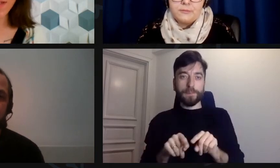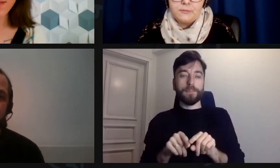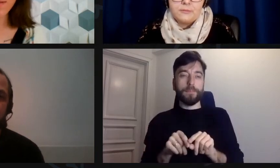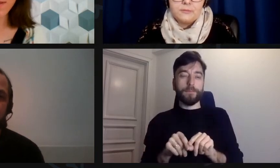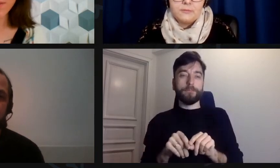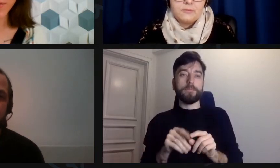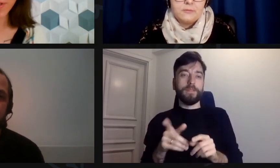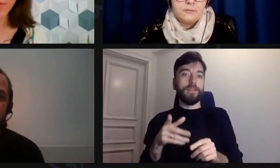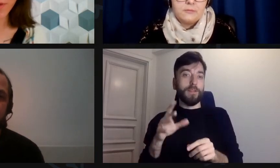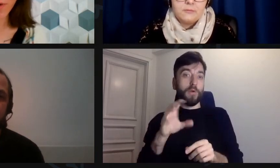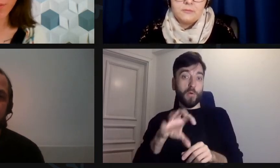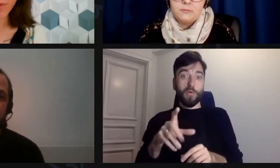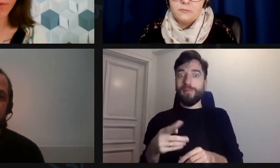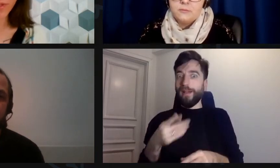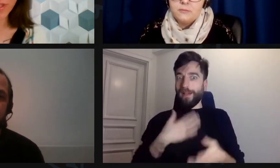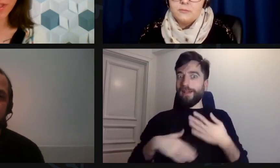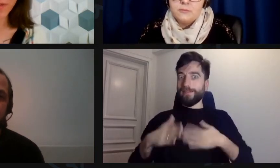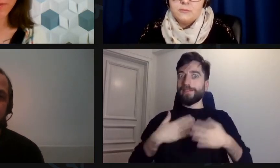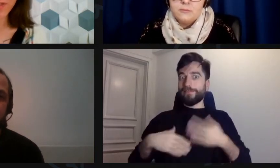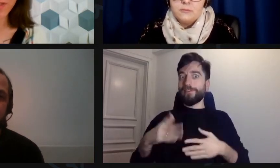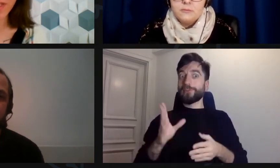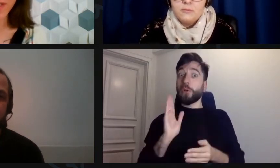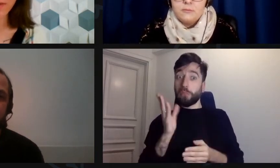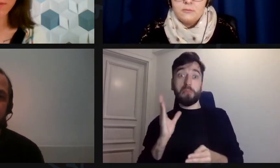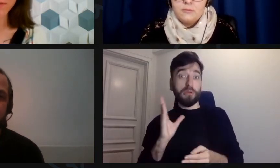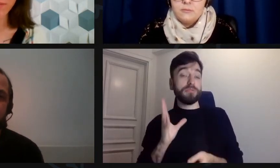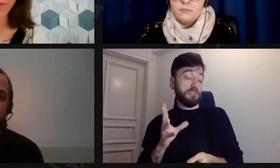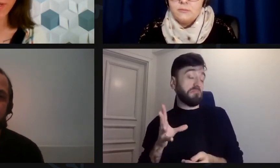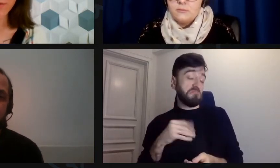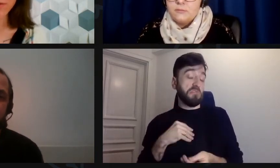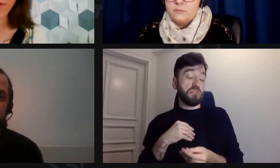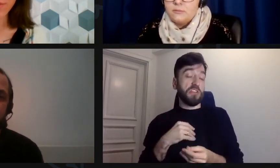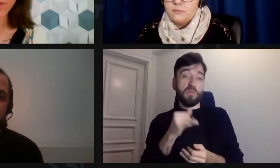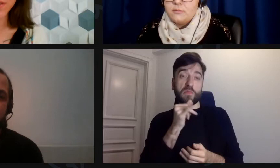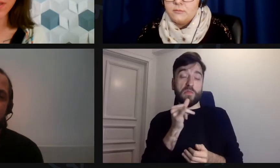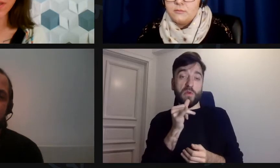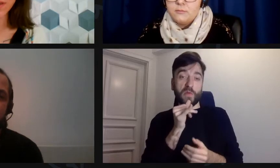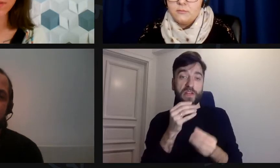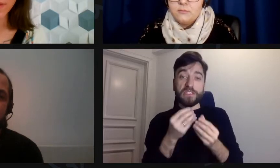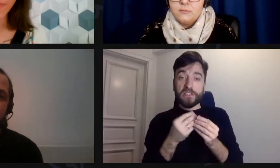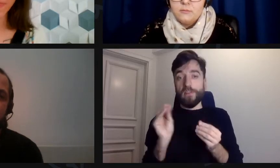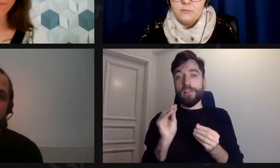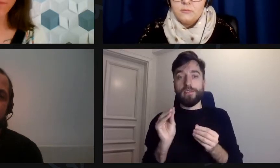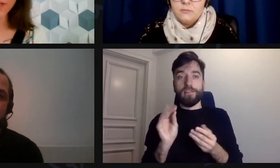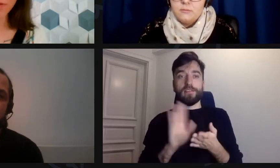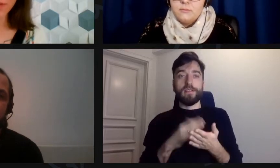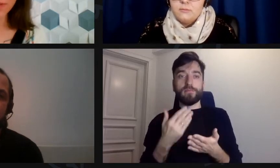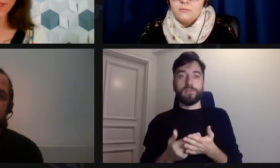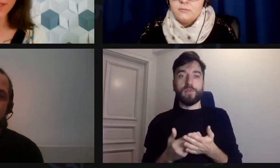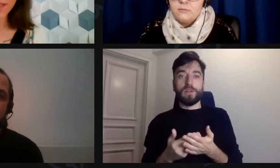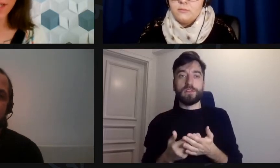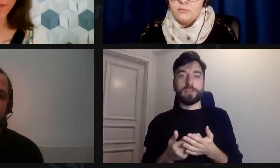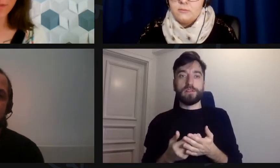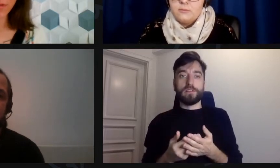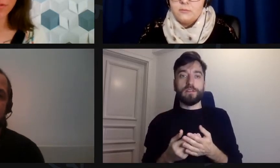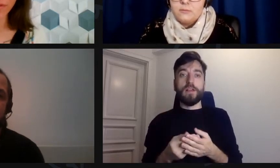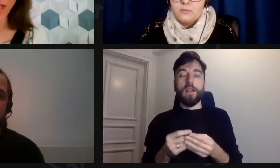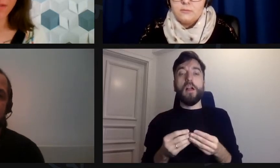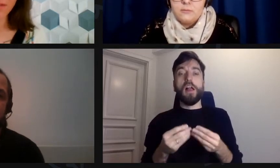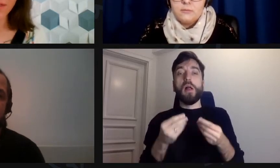Jest pozytywny odbiór to wtedy rzeczywiście warto zrobić większą inwestycje, żeby to rozwijać.